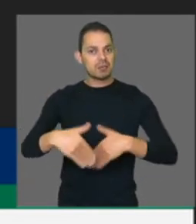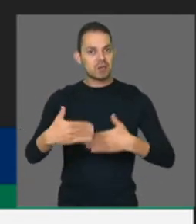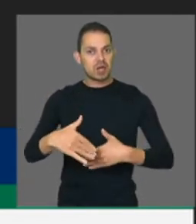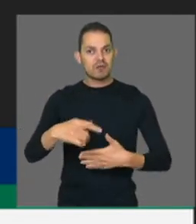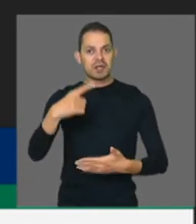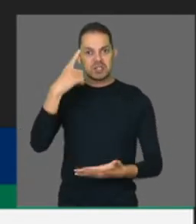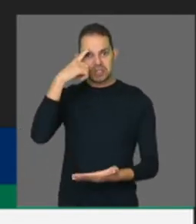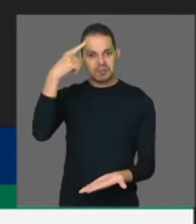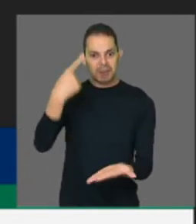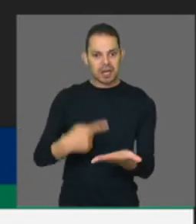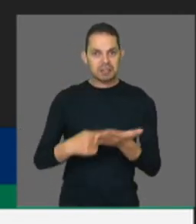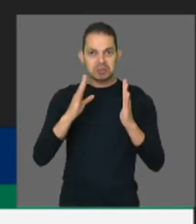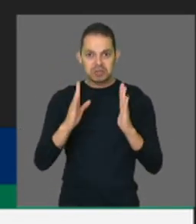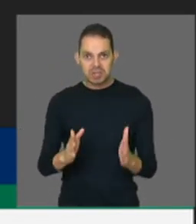TEM DATA PARA SER REALIZADA. VAMOS CHAMAR ESSES MÉDICOS